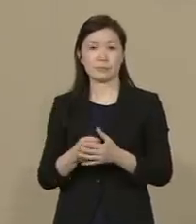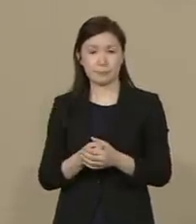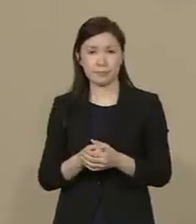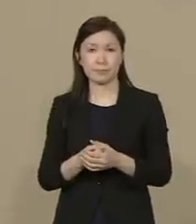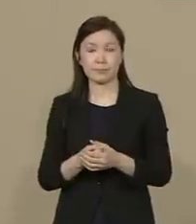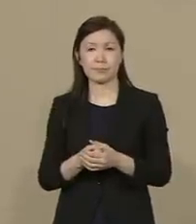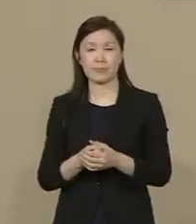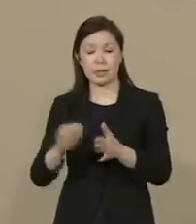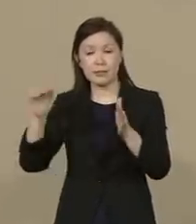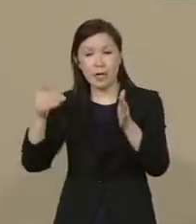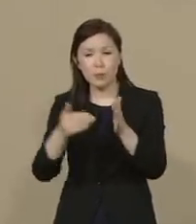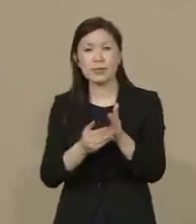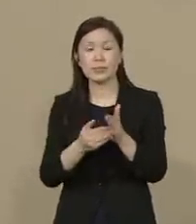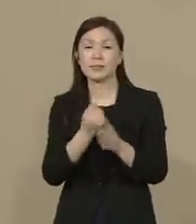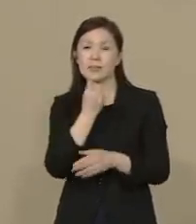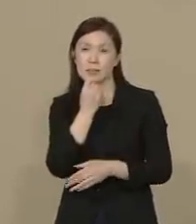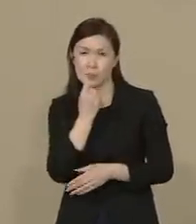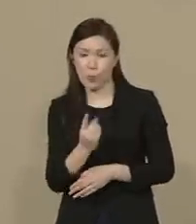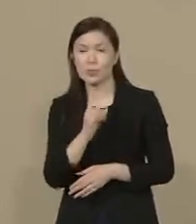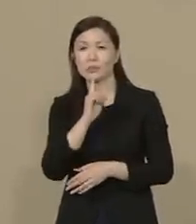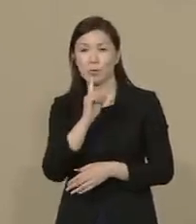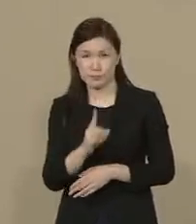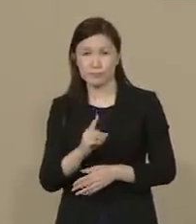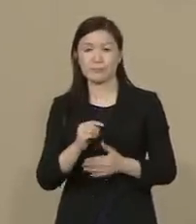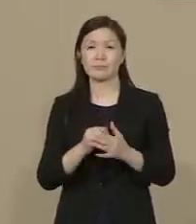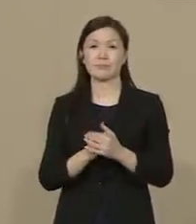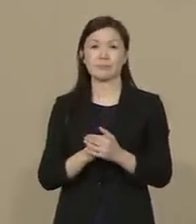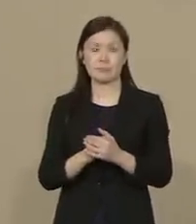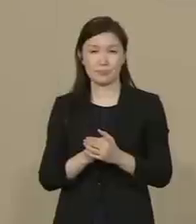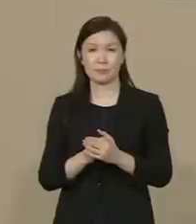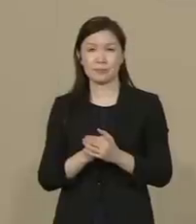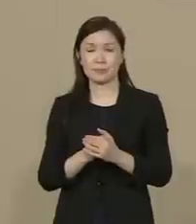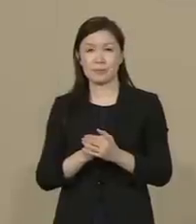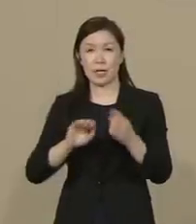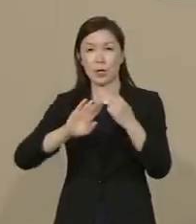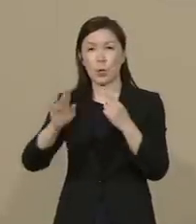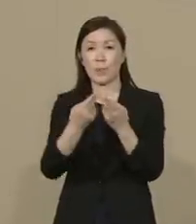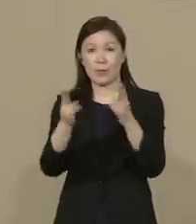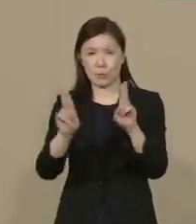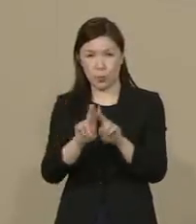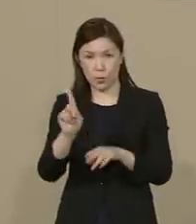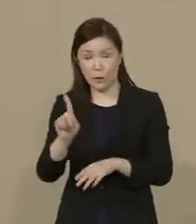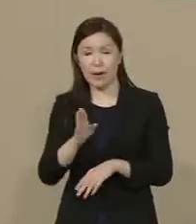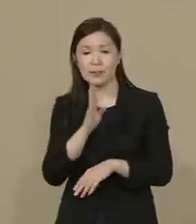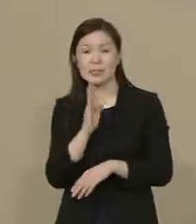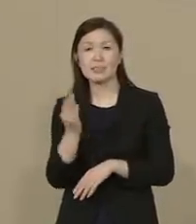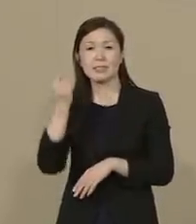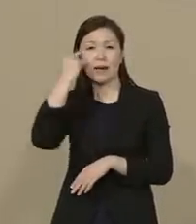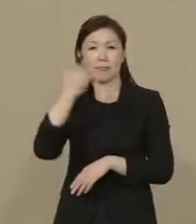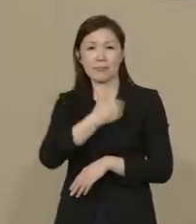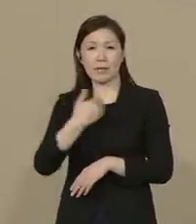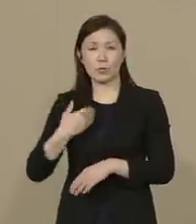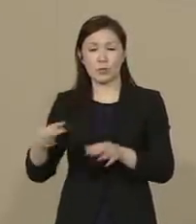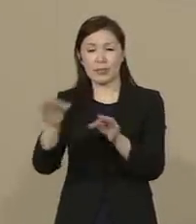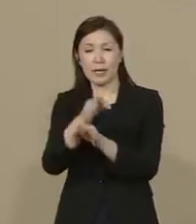最後に もう一度申し上げます 公明党は実感できる景気回復と